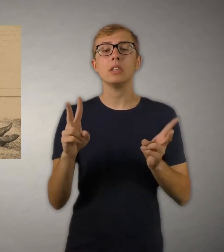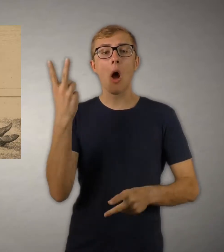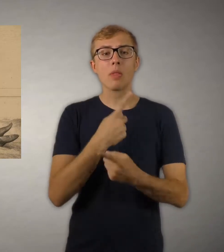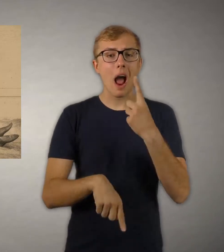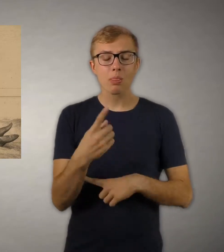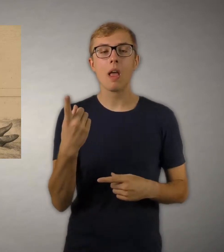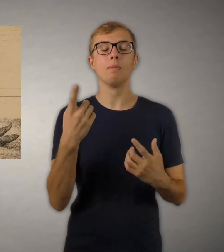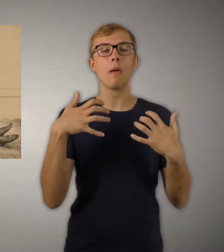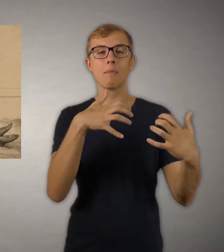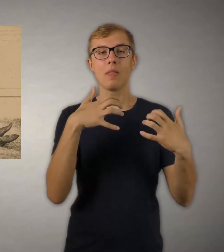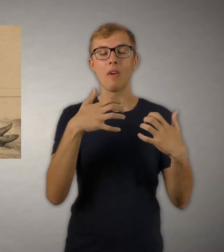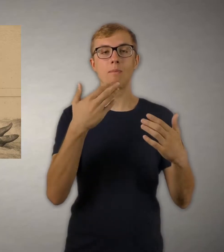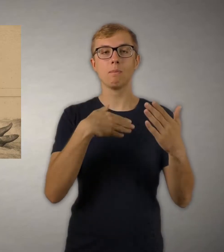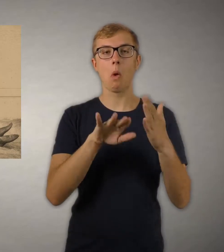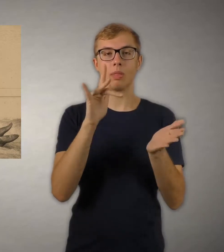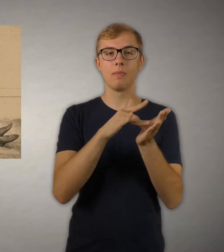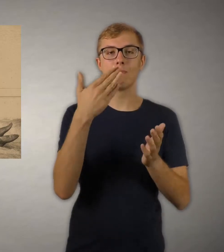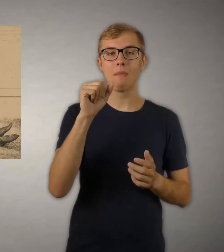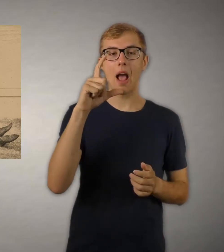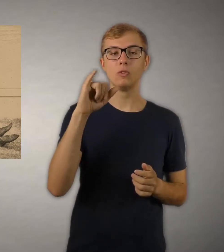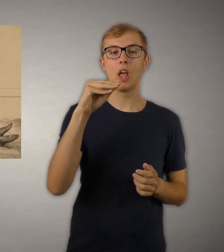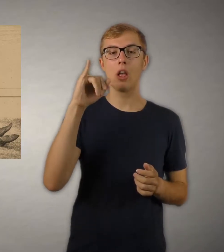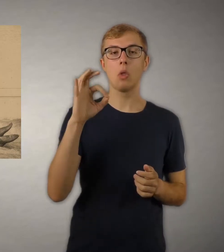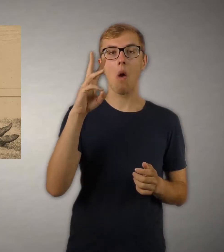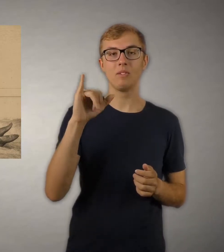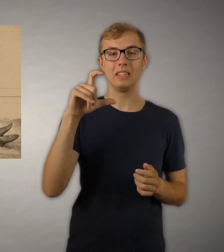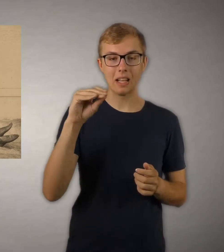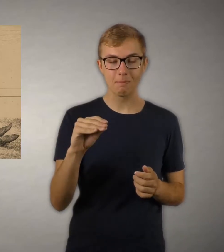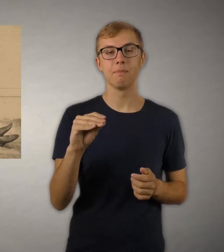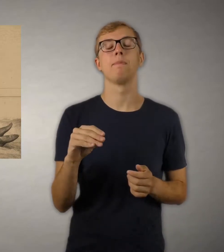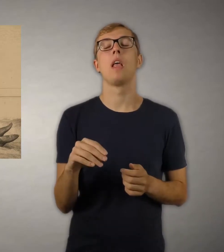Dokuczały mu rany, które otrzymał w bitwie pod Maciejowicami.